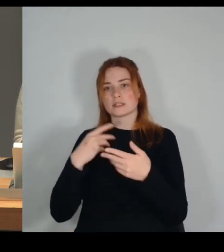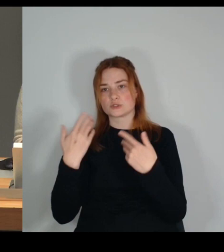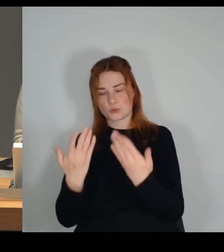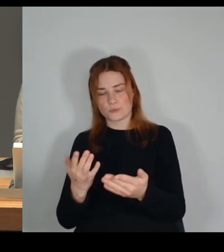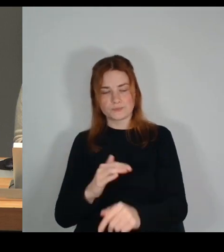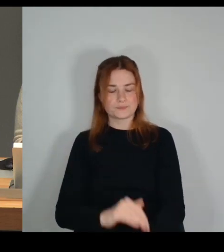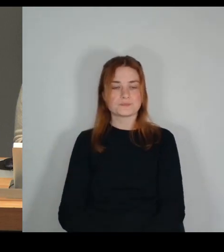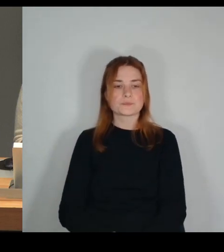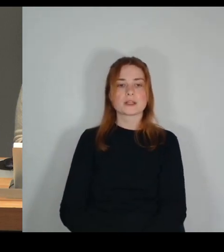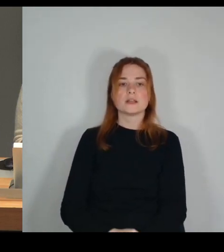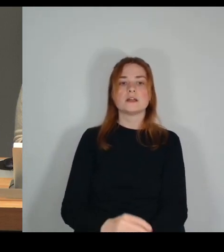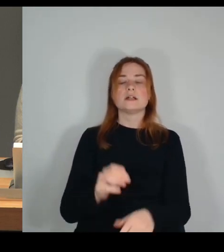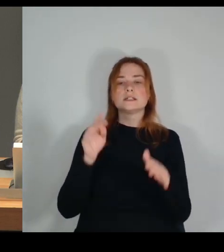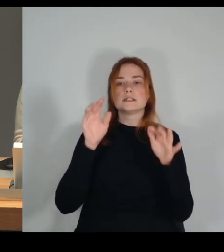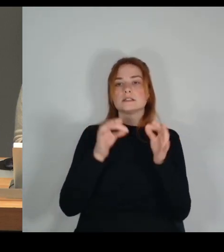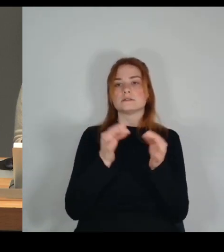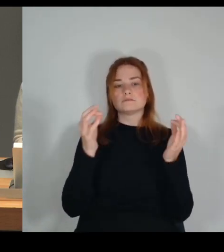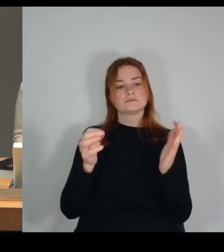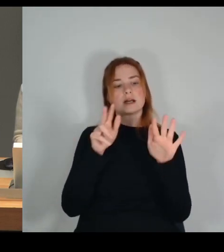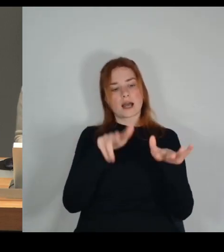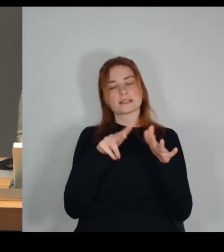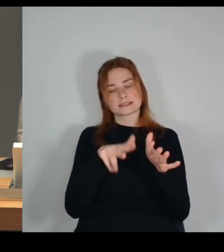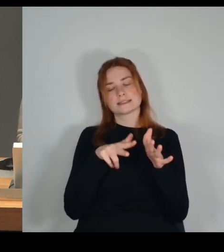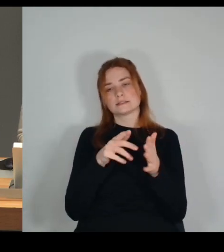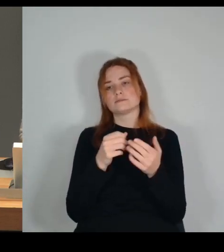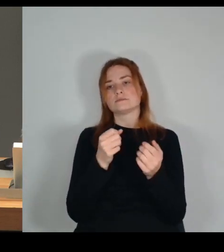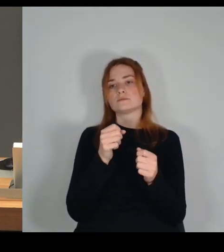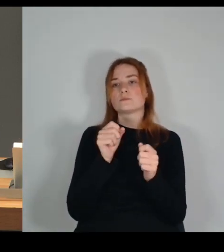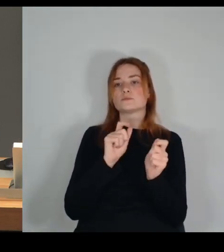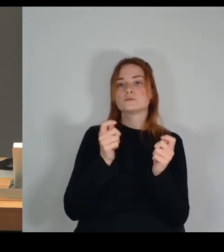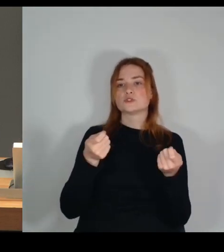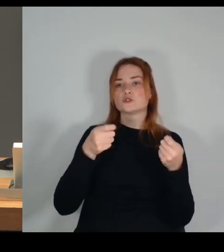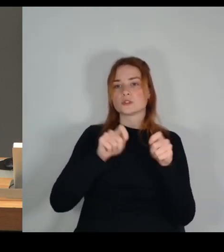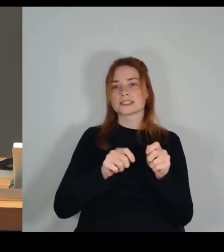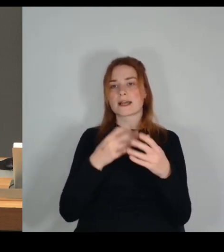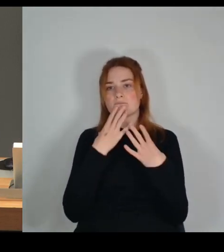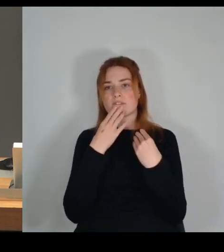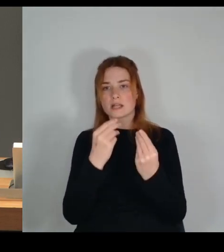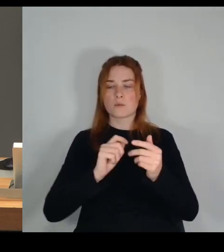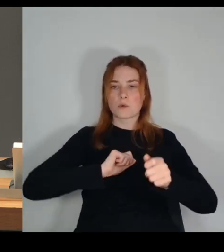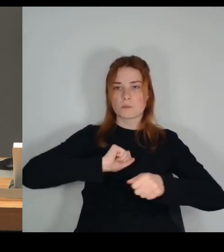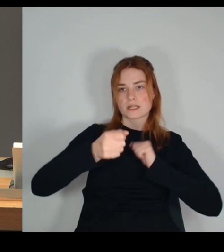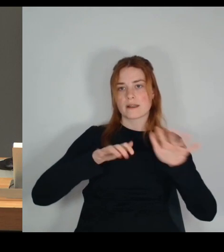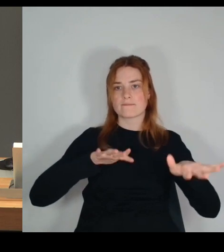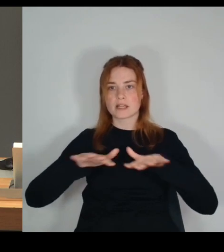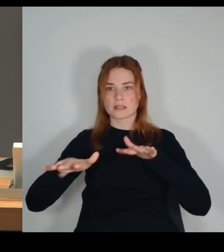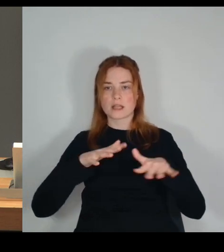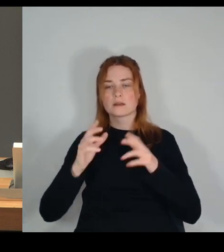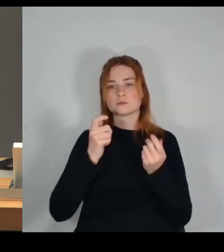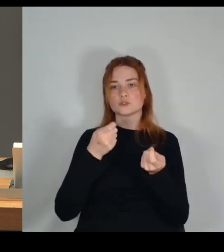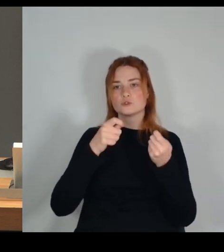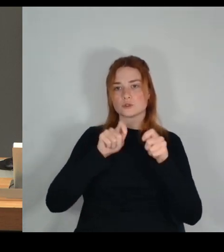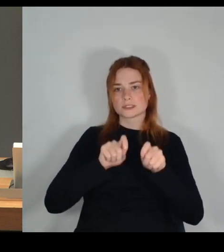Ausschusses für Mobilität und Verkehr und Beschlussempfehlung des Hauptausschusses Drucksache 191416 zum Antrag der Fraktion Die Linke